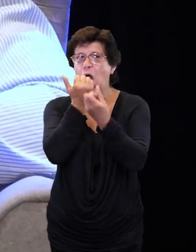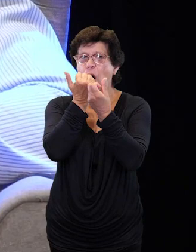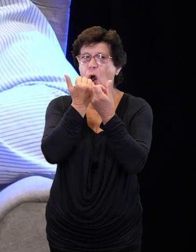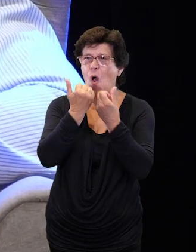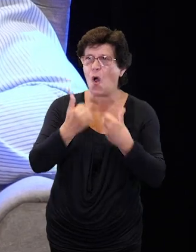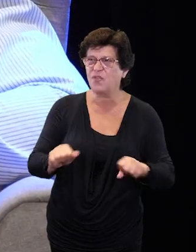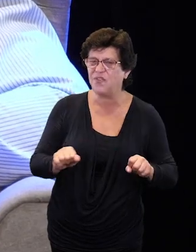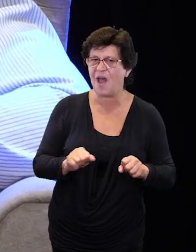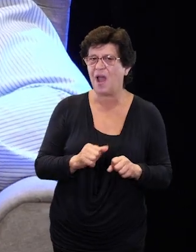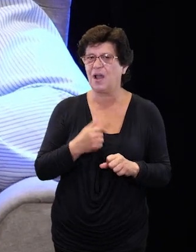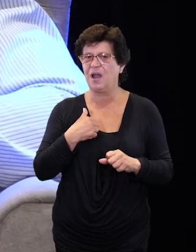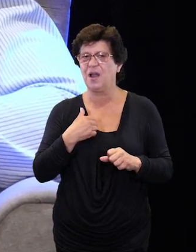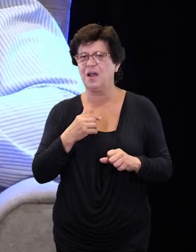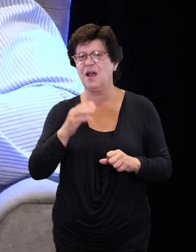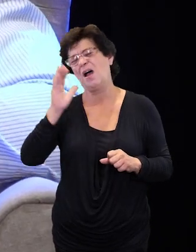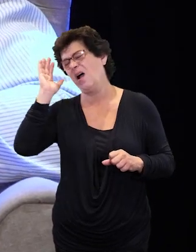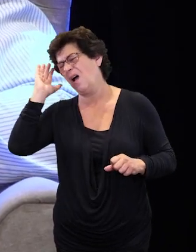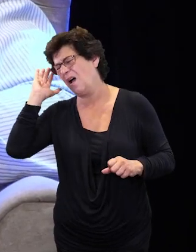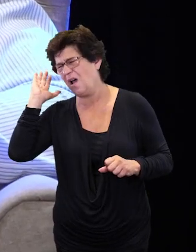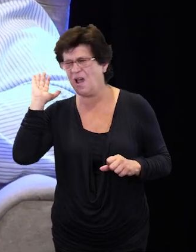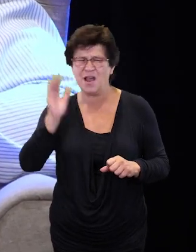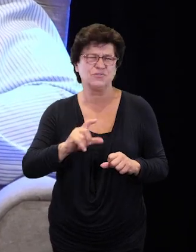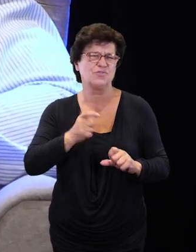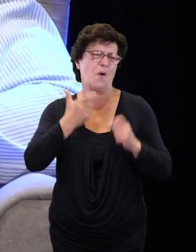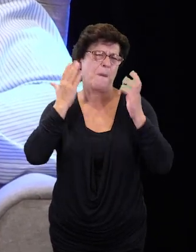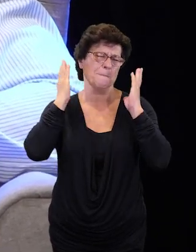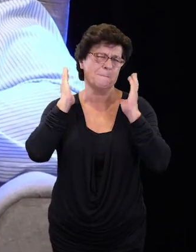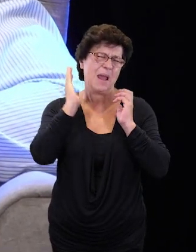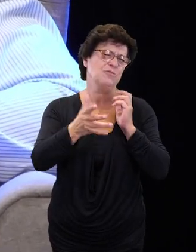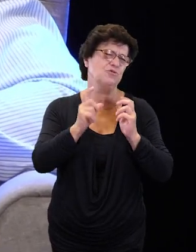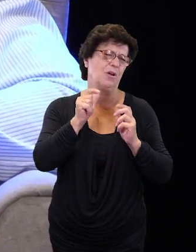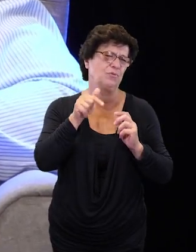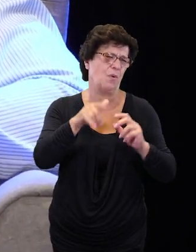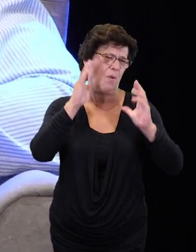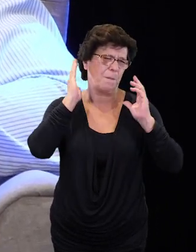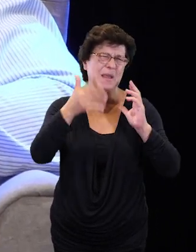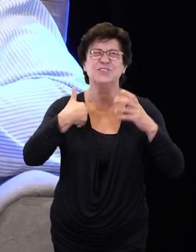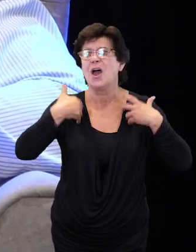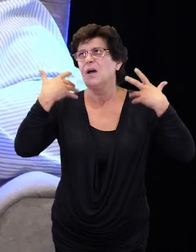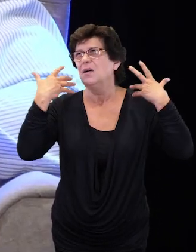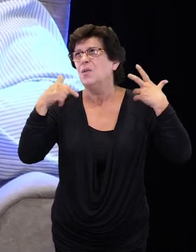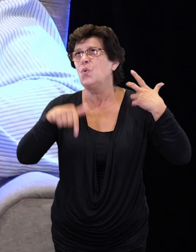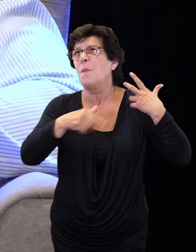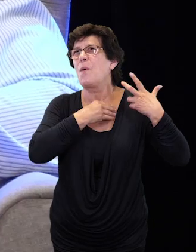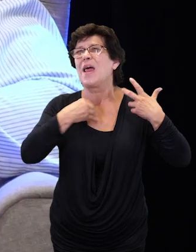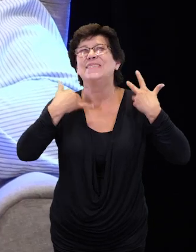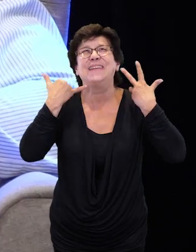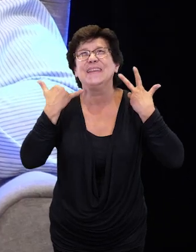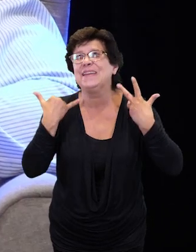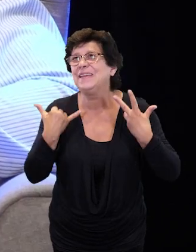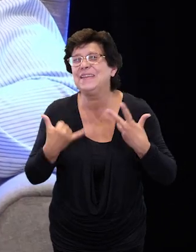i ułańską fantazję, że, a, idziemy, co będzie to będzie. Więc to jest taka trochę, nie powiedziałbym: sprzeczność,